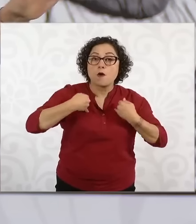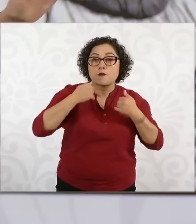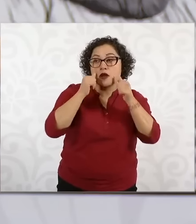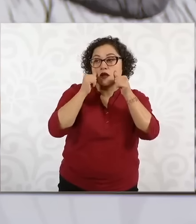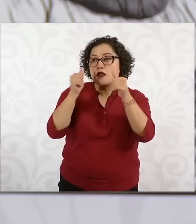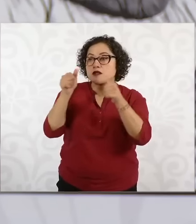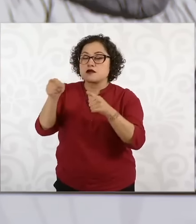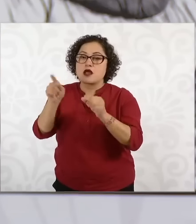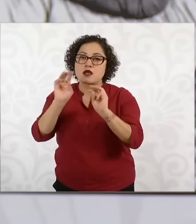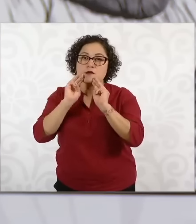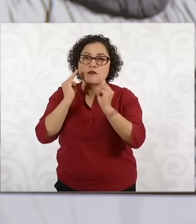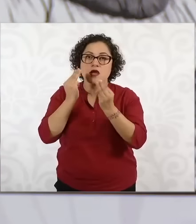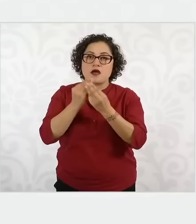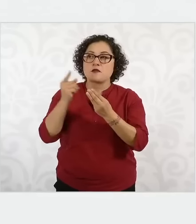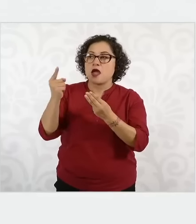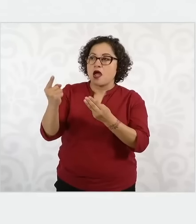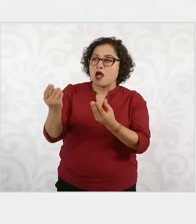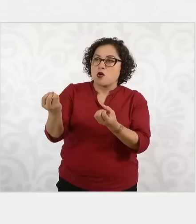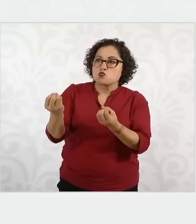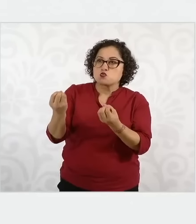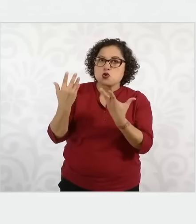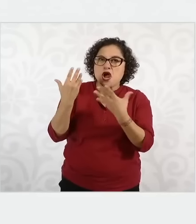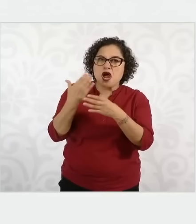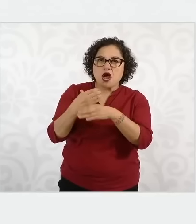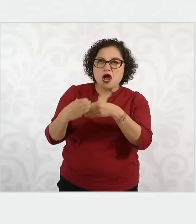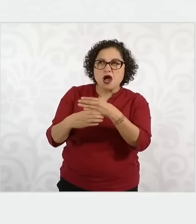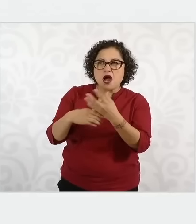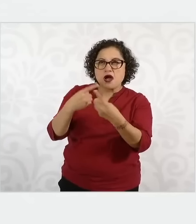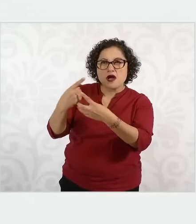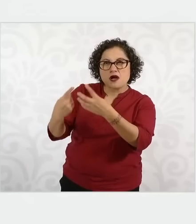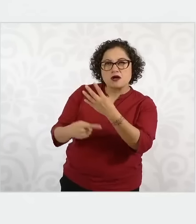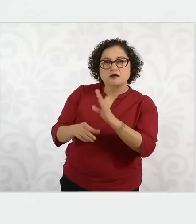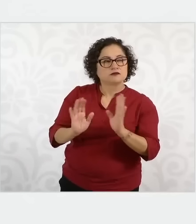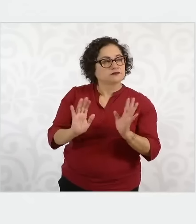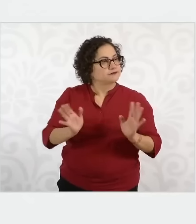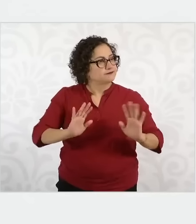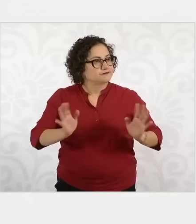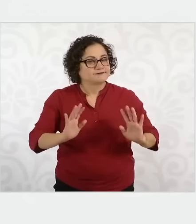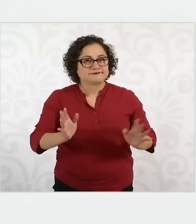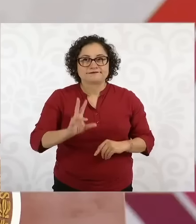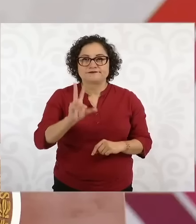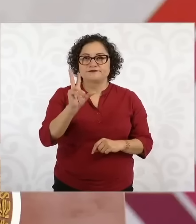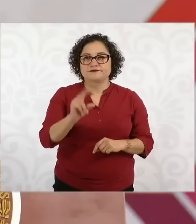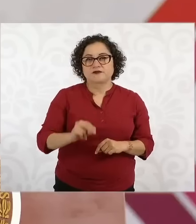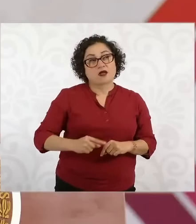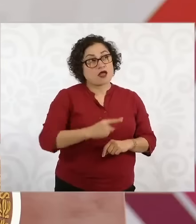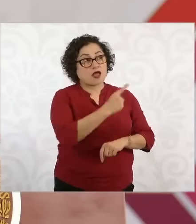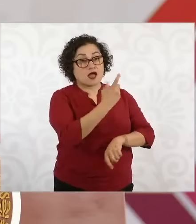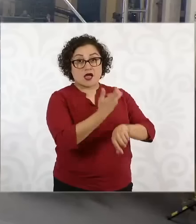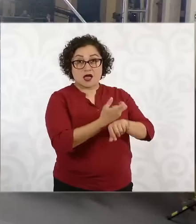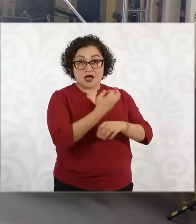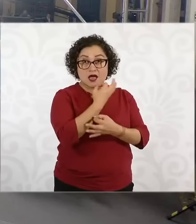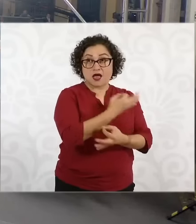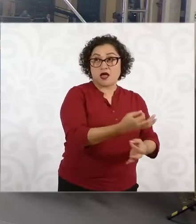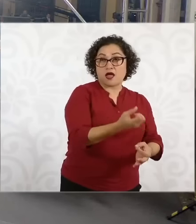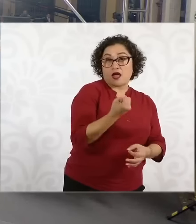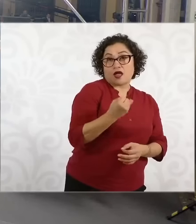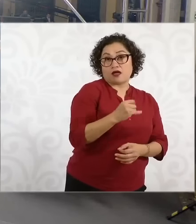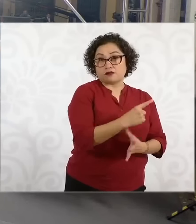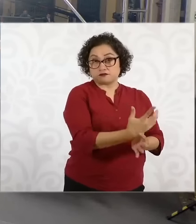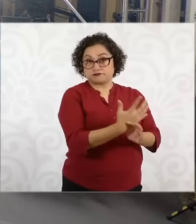allá de lo que haya dicho este narcotraficante. Preguntarle, presidenta, de este decomiso que hubo